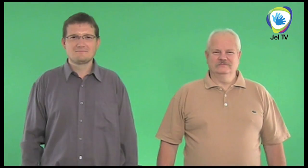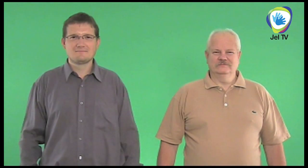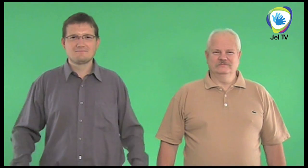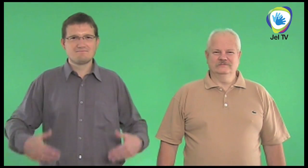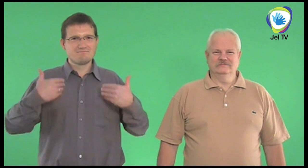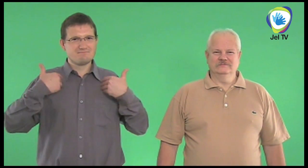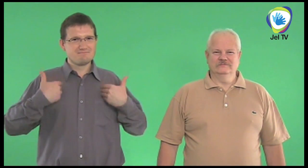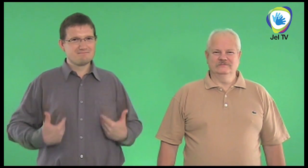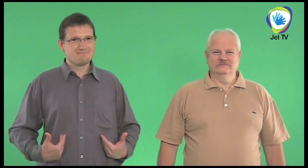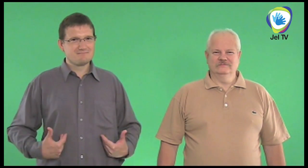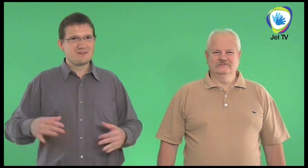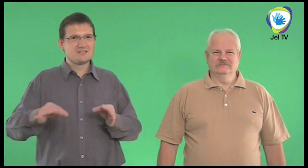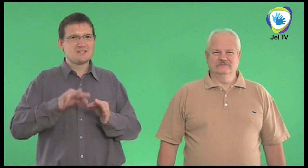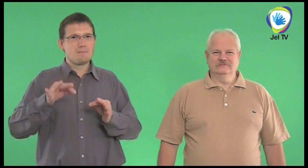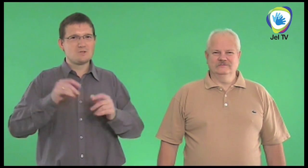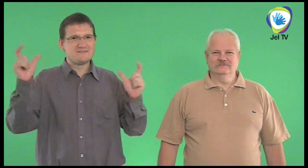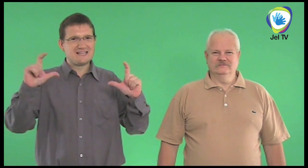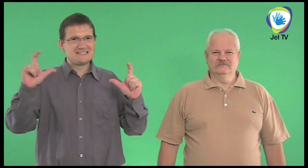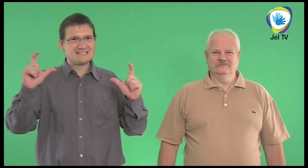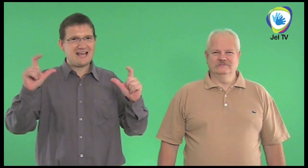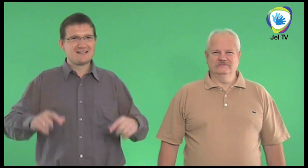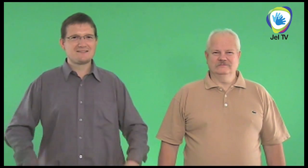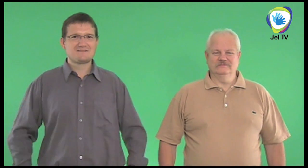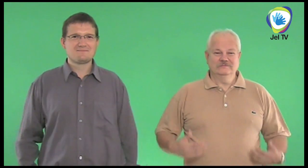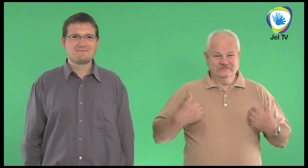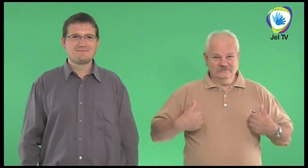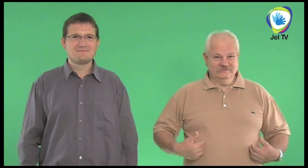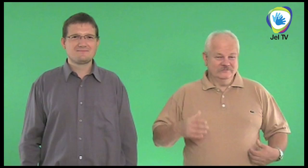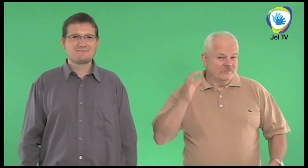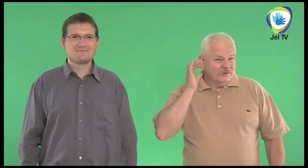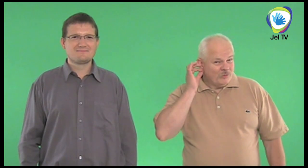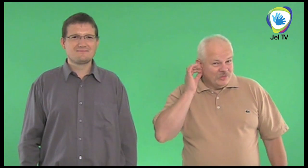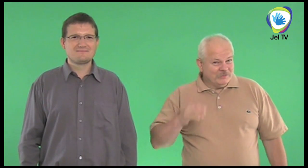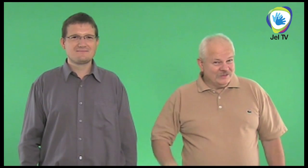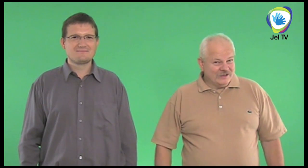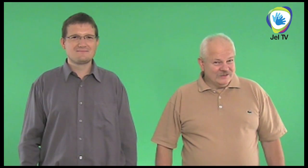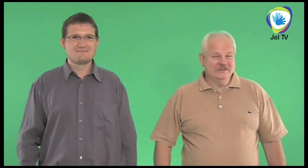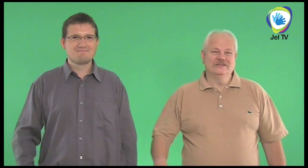Szabó Szilveszter Mongyi Péter